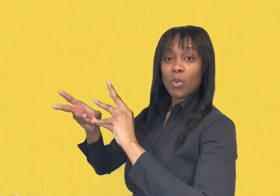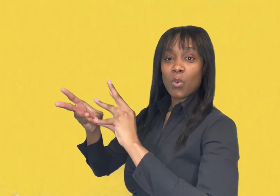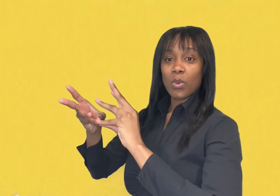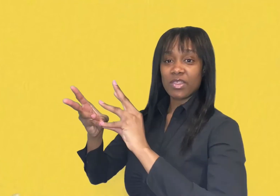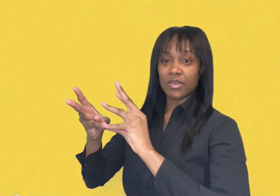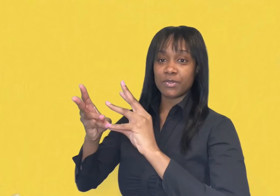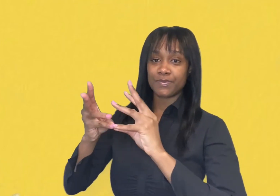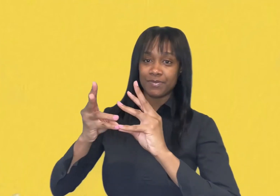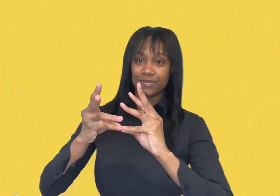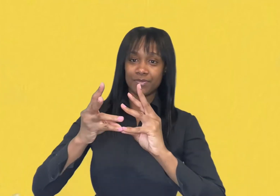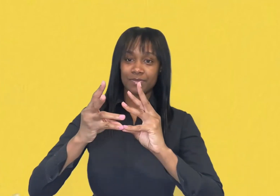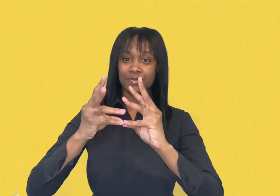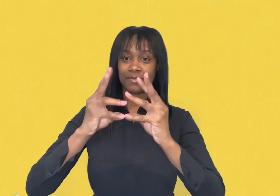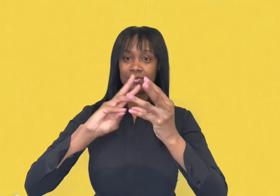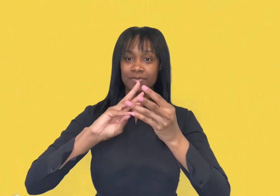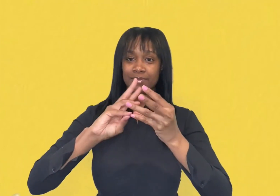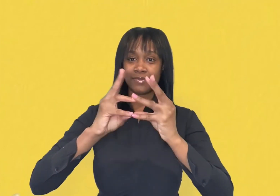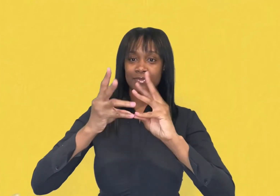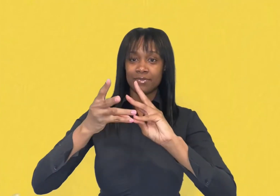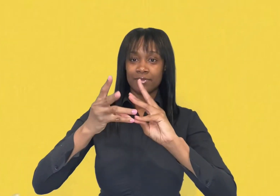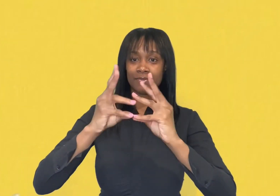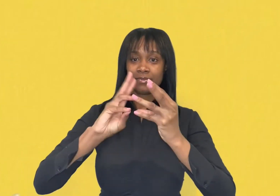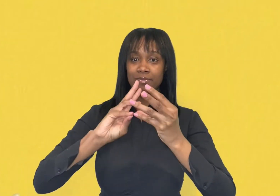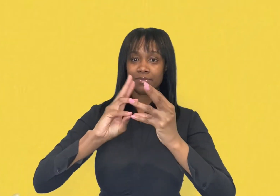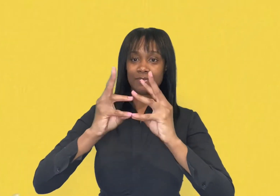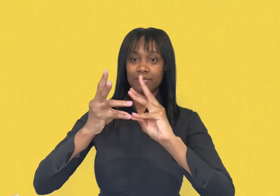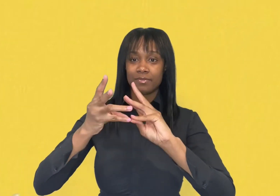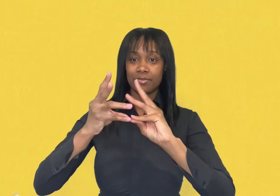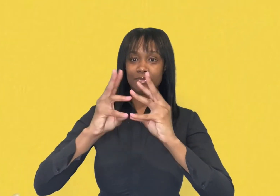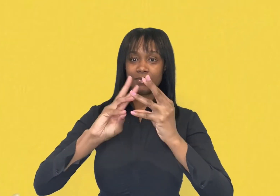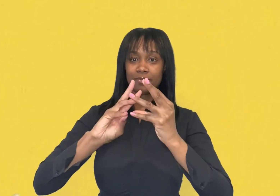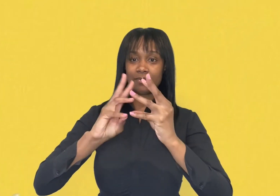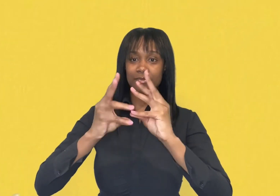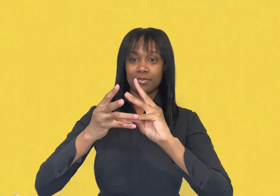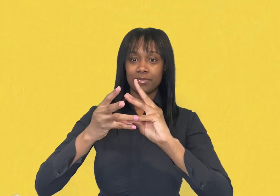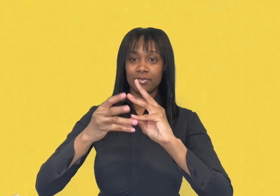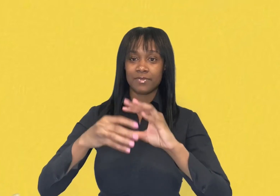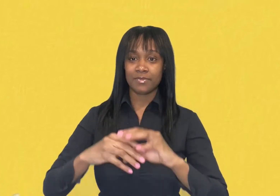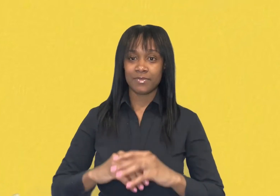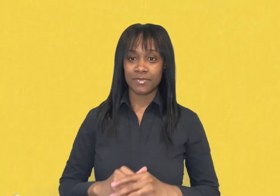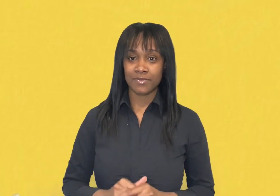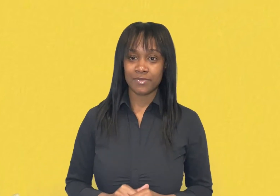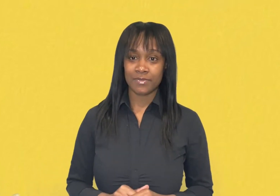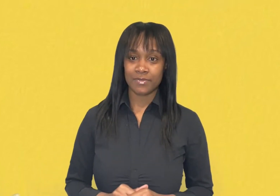Cuaca